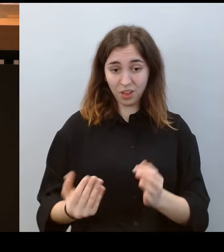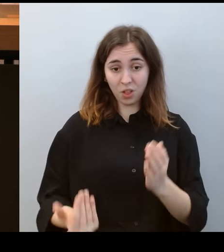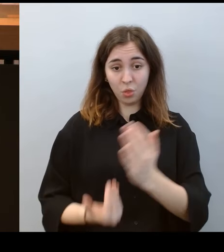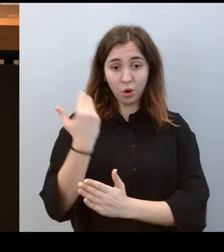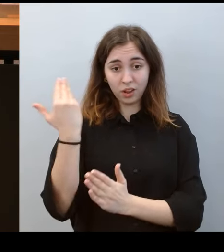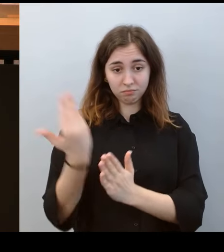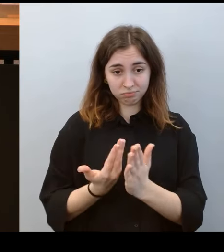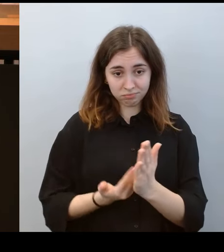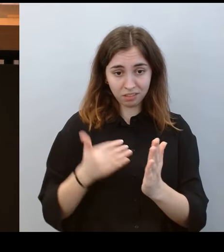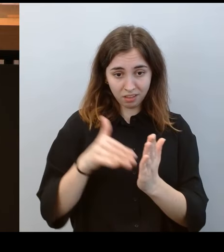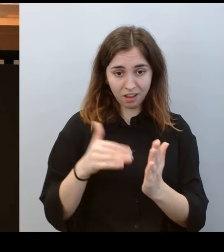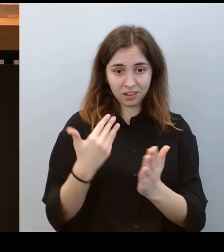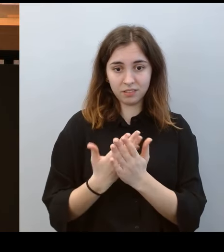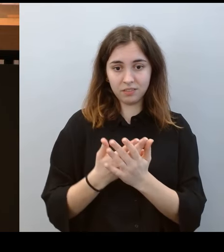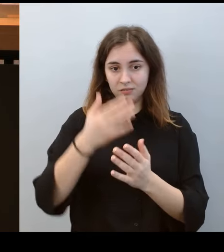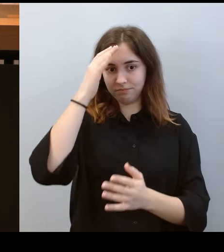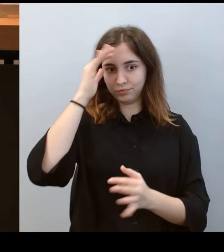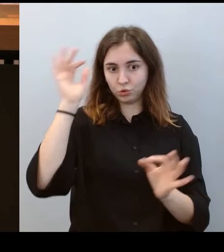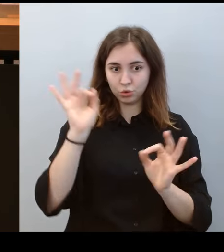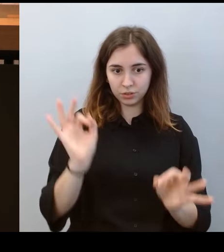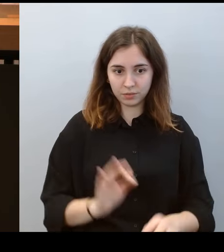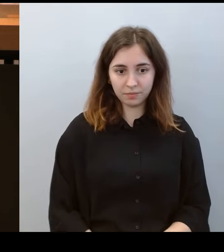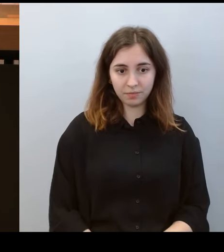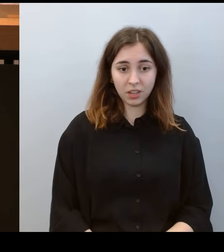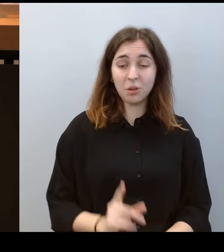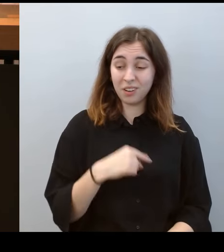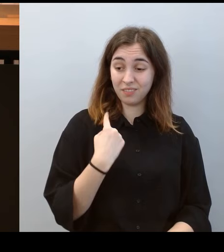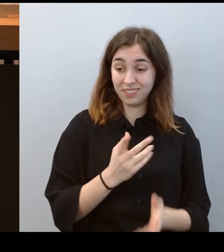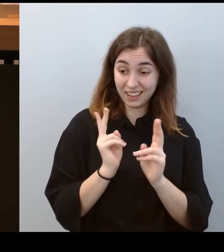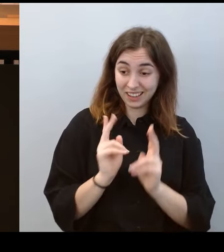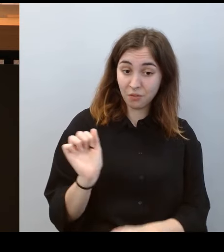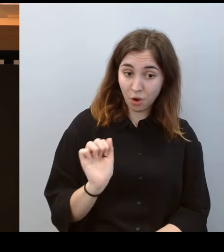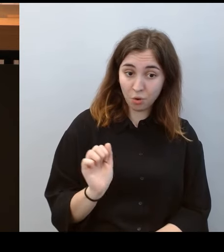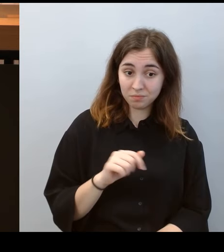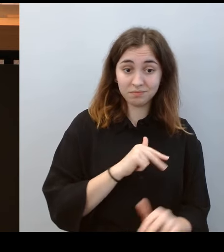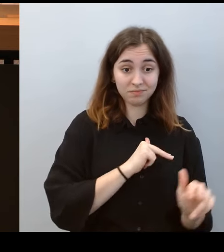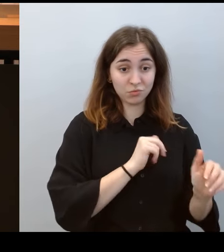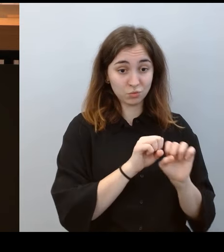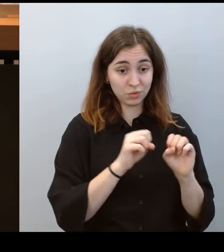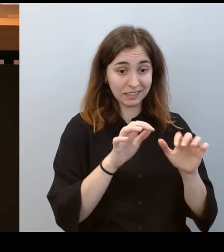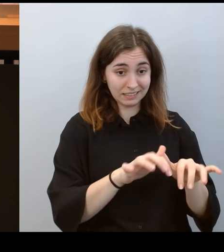Was tut die Senatsverwaltung? Es wird gerade an einer Novelle des Luftreinhalteplans gearbeitet. Der soll Mitte